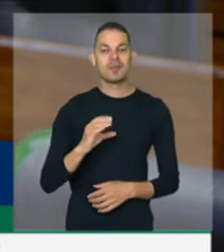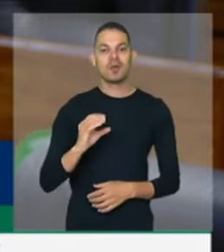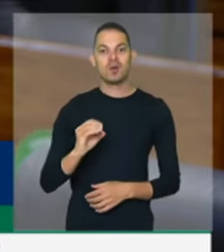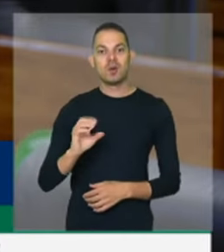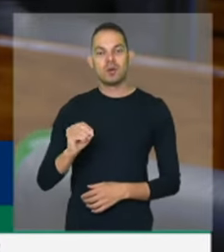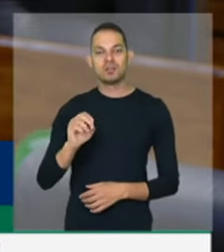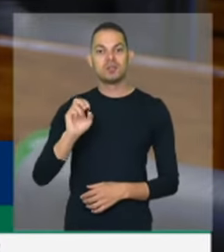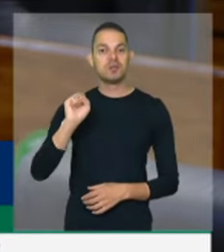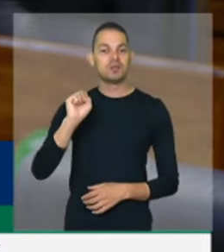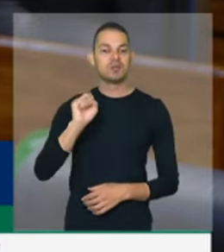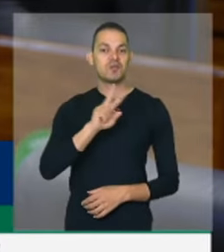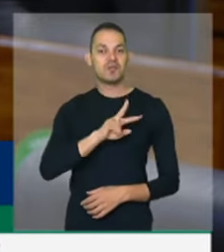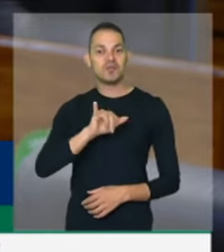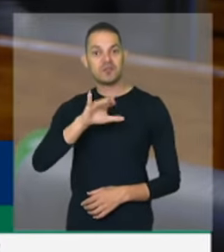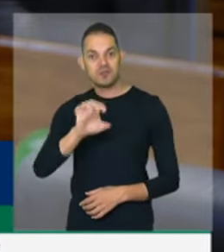PELO MDB. O MDB DE GLÓRIAS E